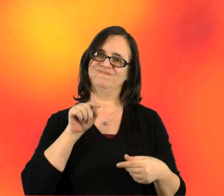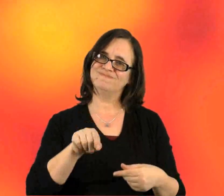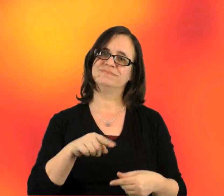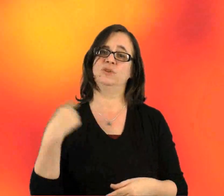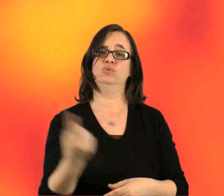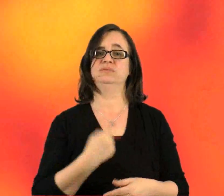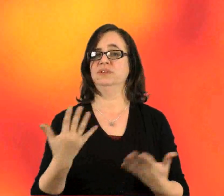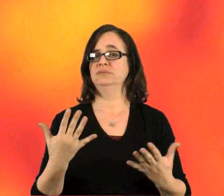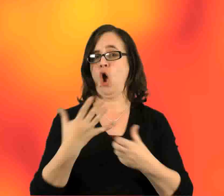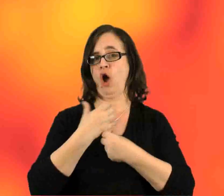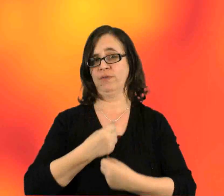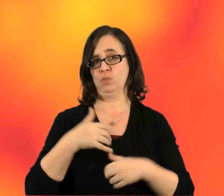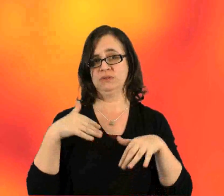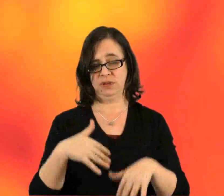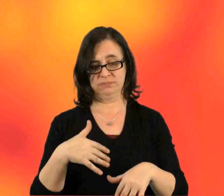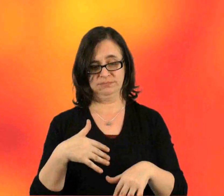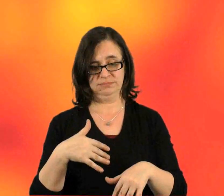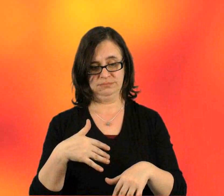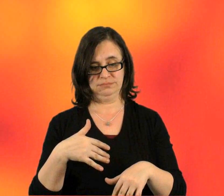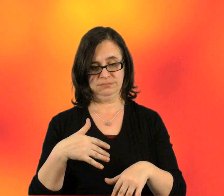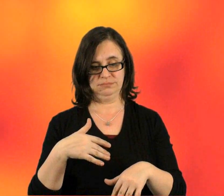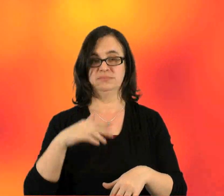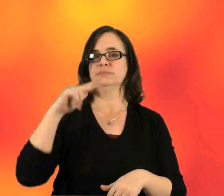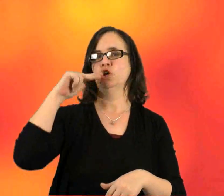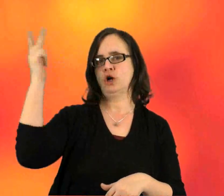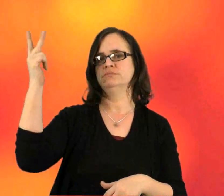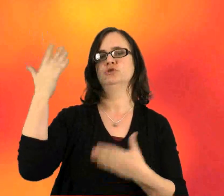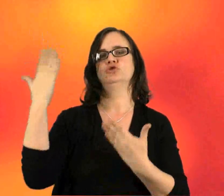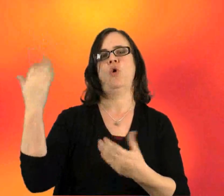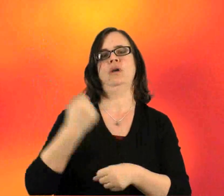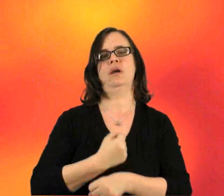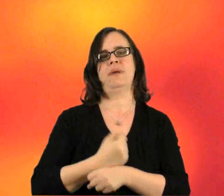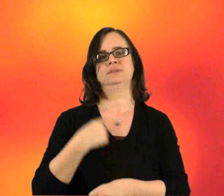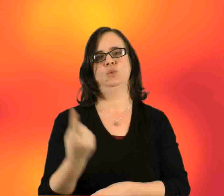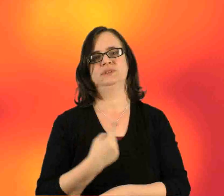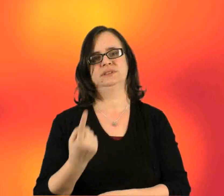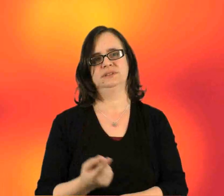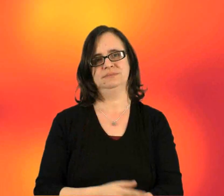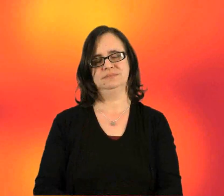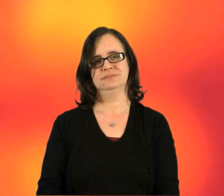Das gibt uns Hoffnung Das hat Gott für uns so gemacht